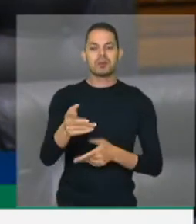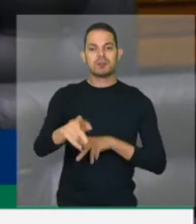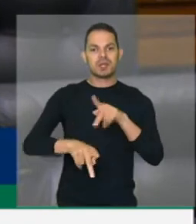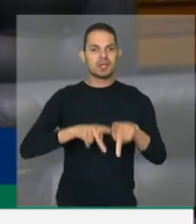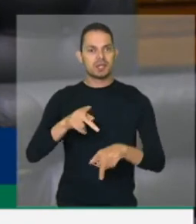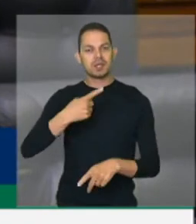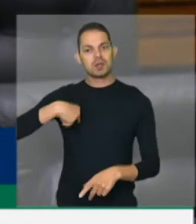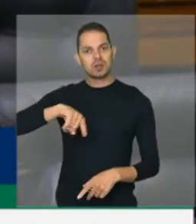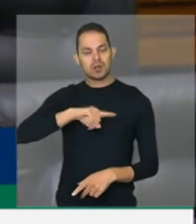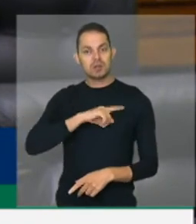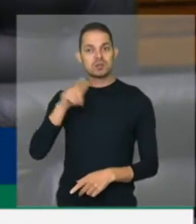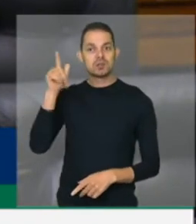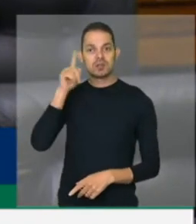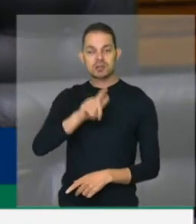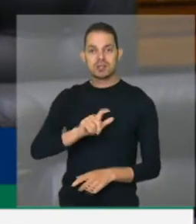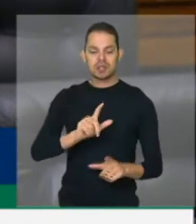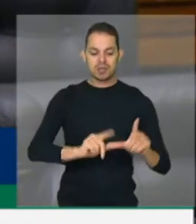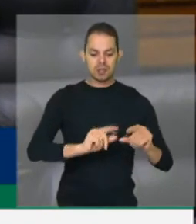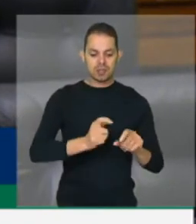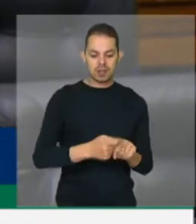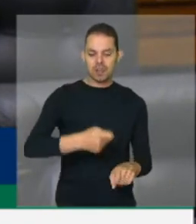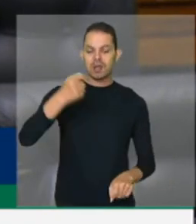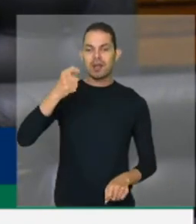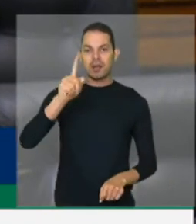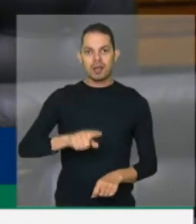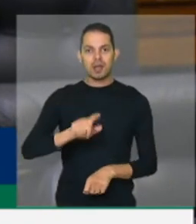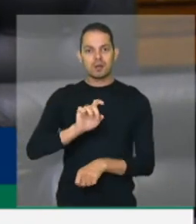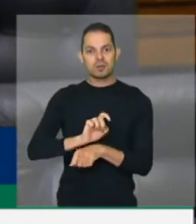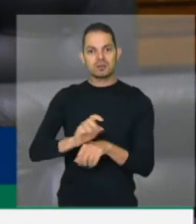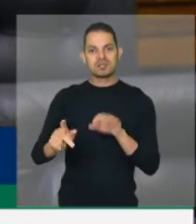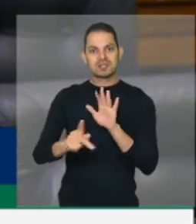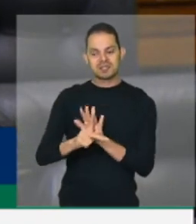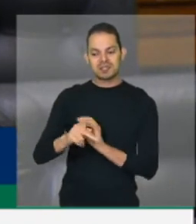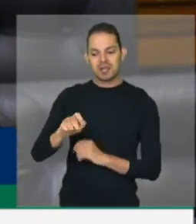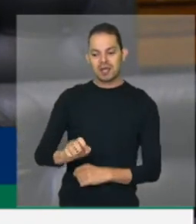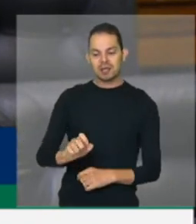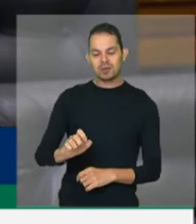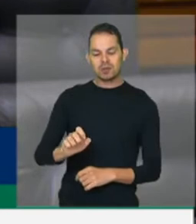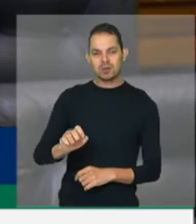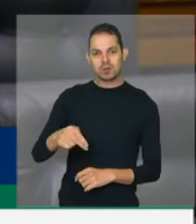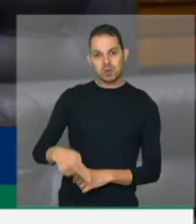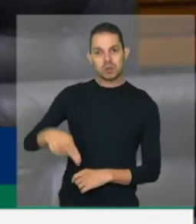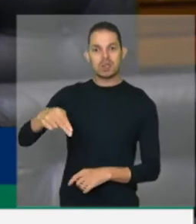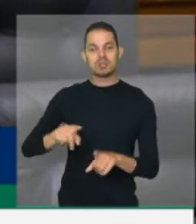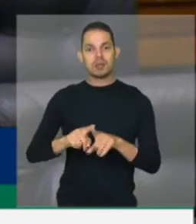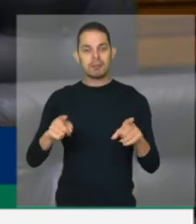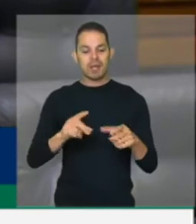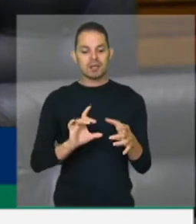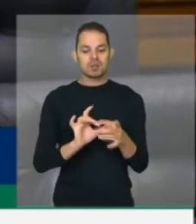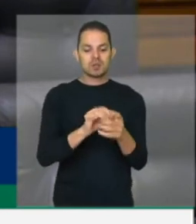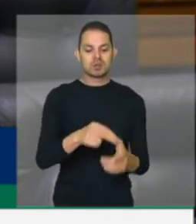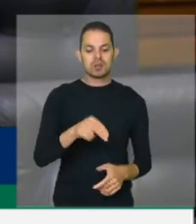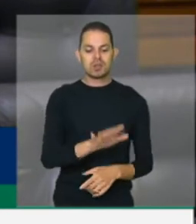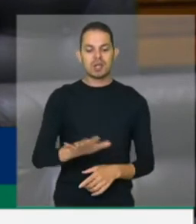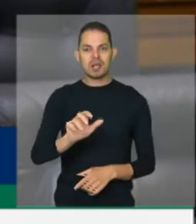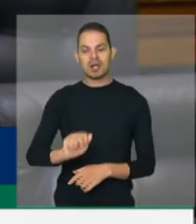E NÓS CONSEGUIMOS INCLUIR O ACRE COMO ESTADO DO NORTE MAS NESSE CONSÓRCIO DO NORDESTE. A ANVISA PRECISA EXPLICAR PORQUE A DEMORA NA